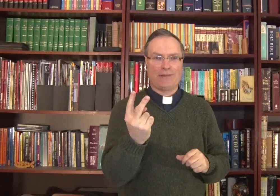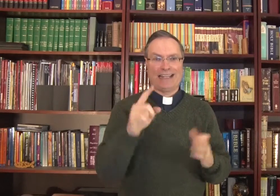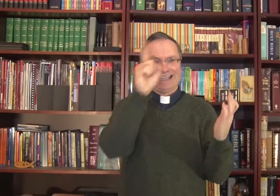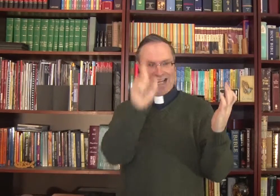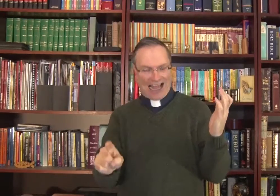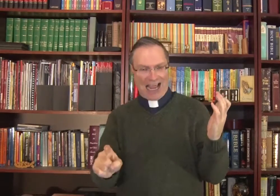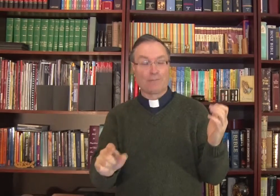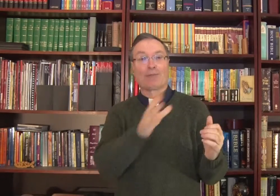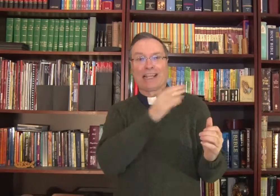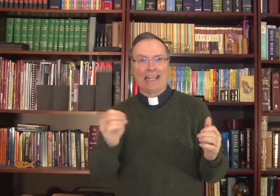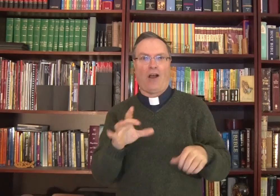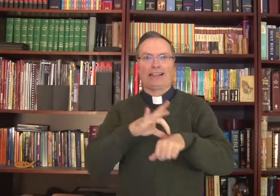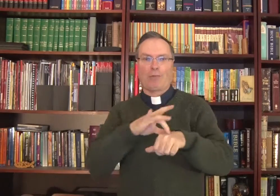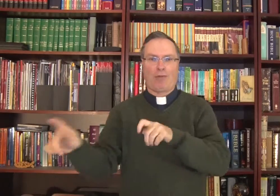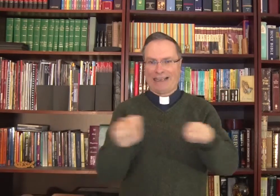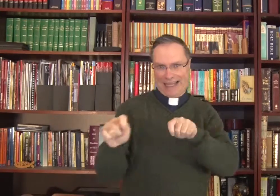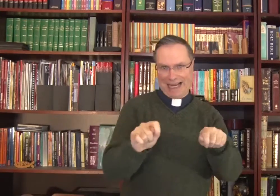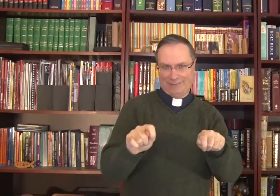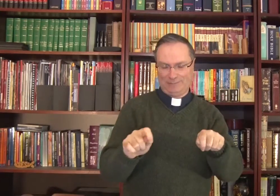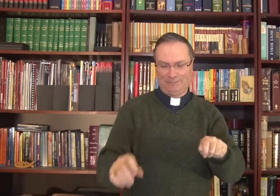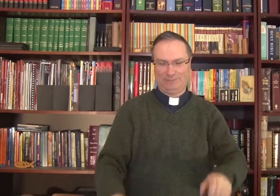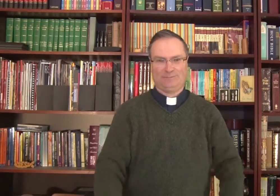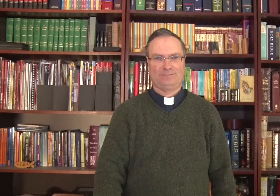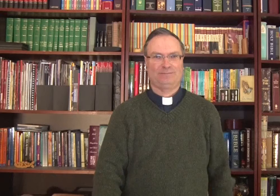des éclairs et un tremblement de terre.